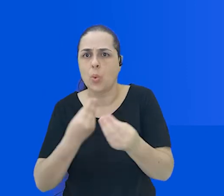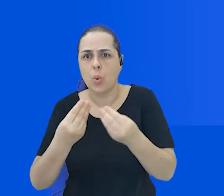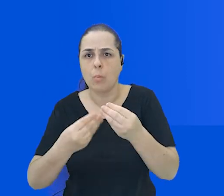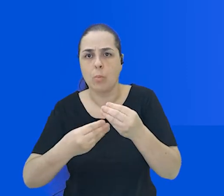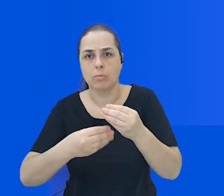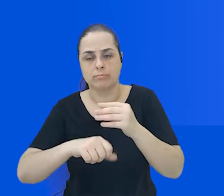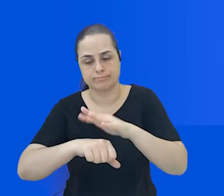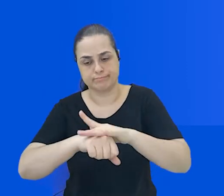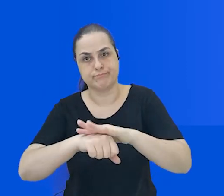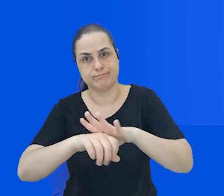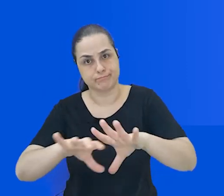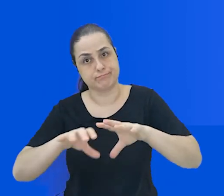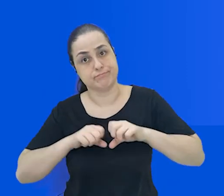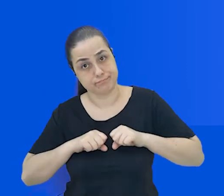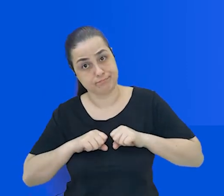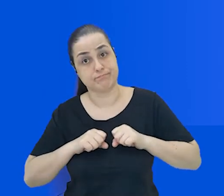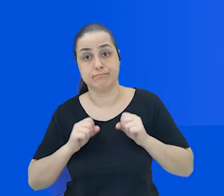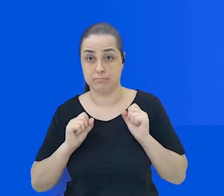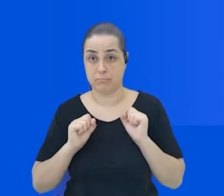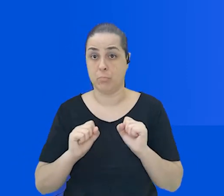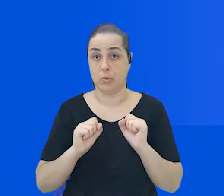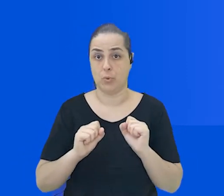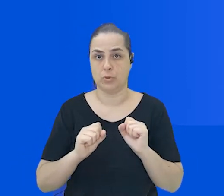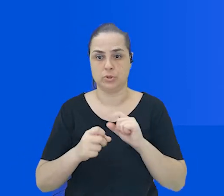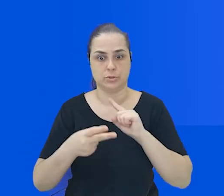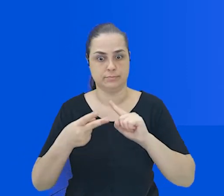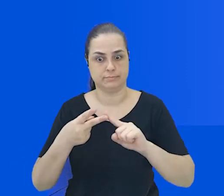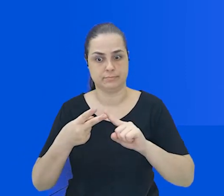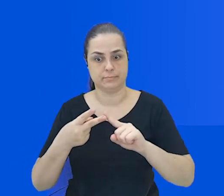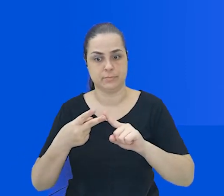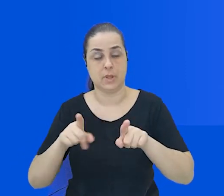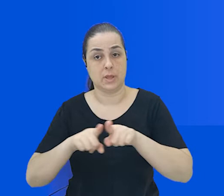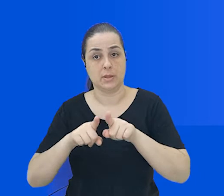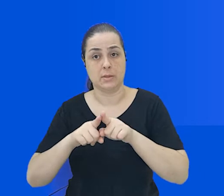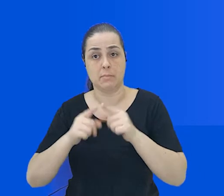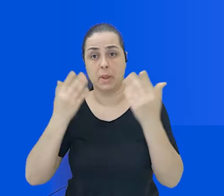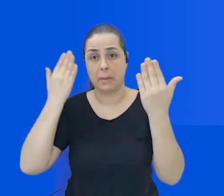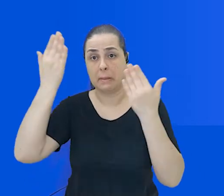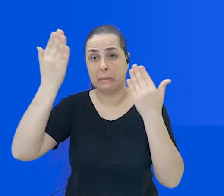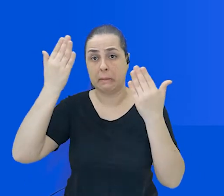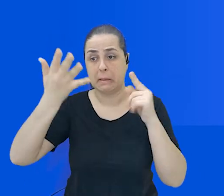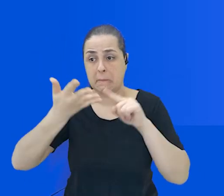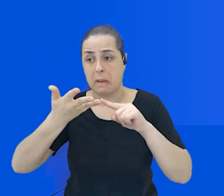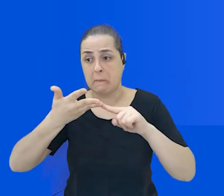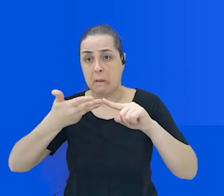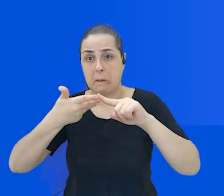Daí a gente entra, por exemplo, nas questões psicossomáticas. Quantas pessoas, por não falar